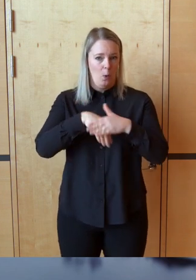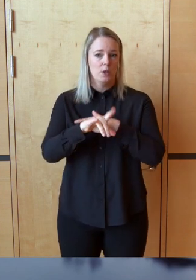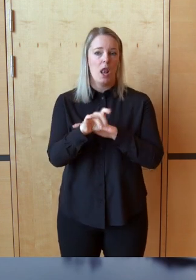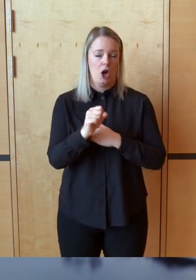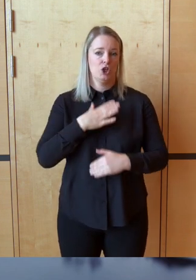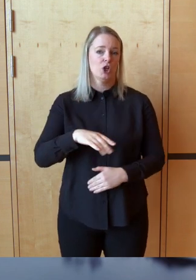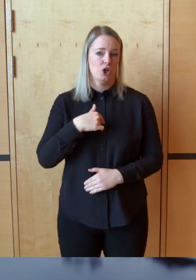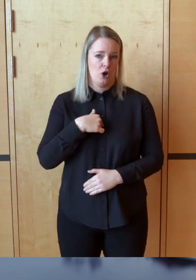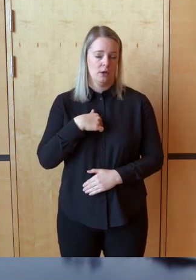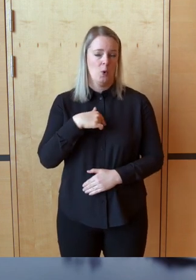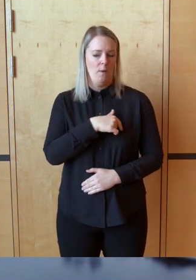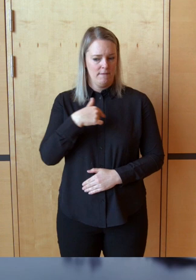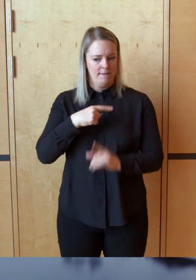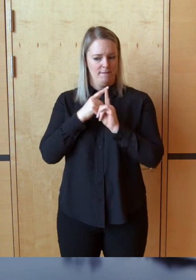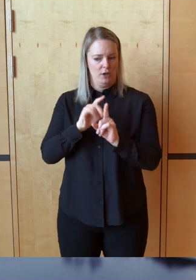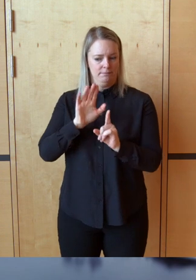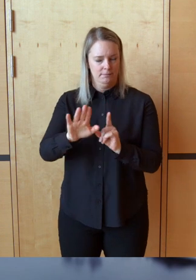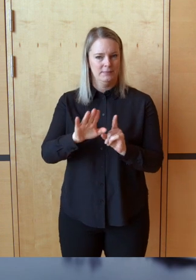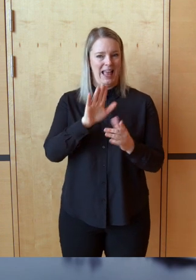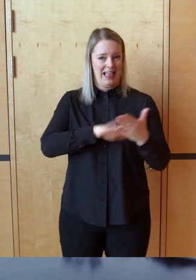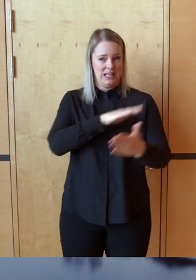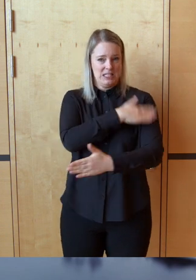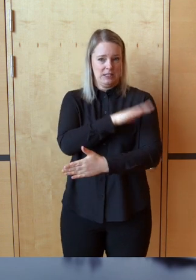Till beslut än det som tjänstemännen har tagit fram tack